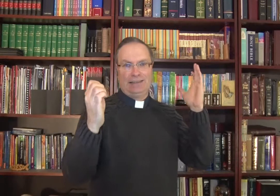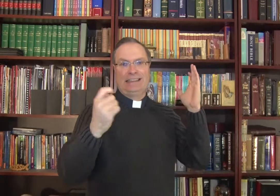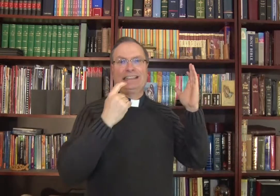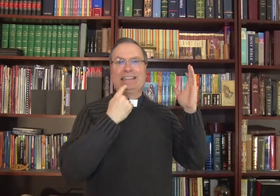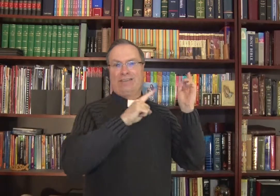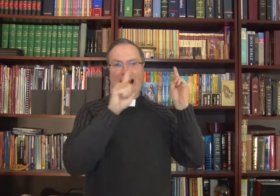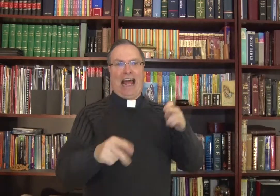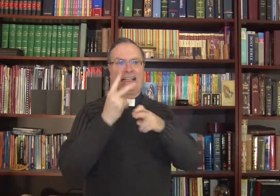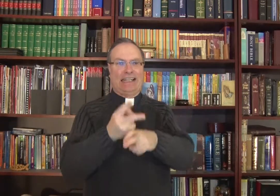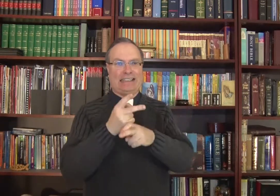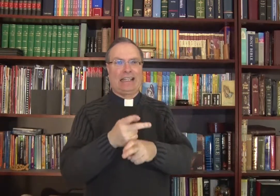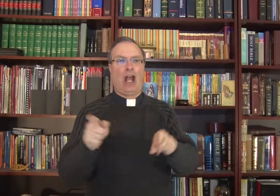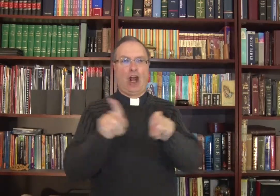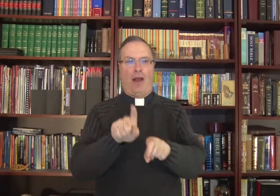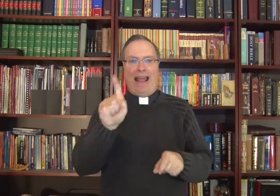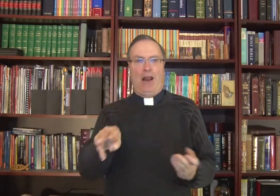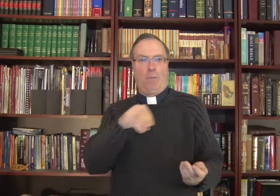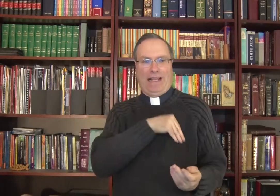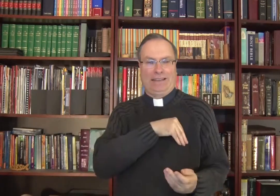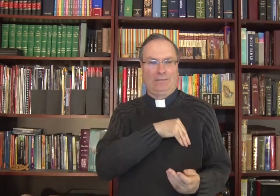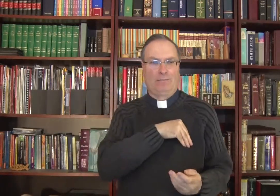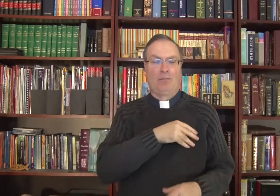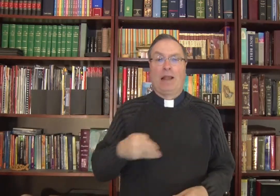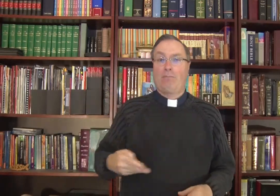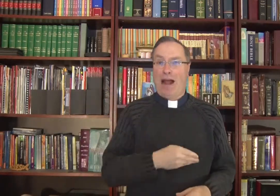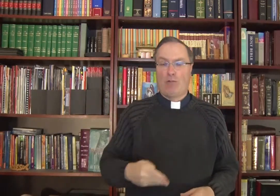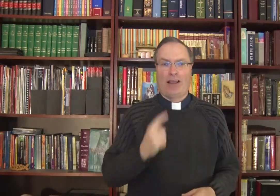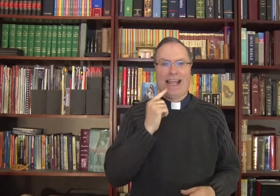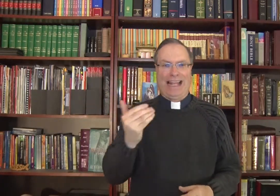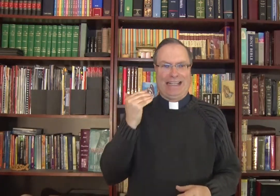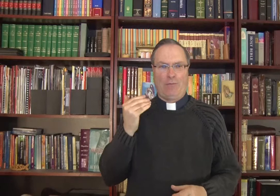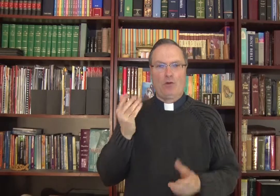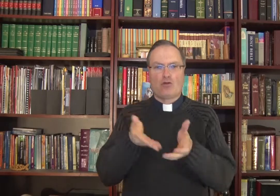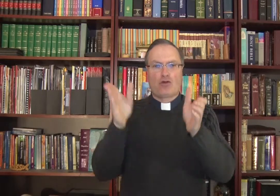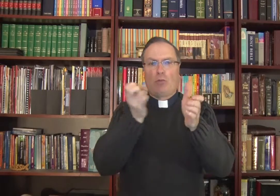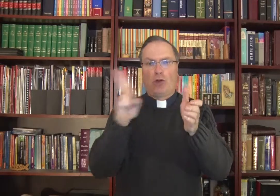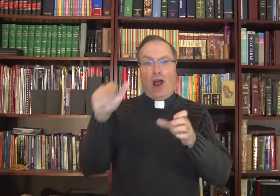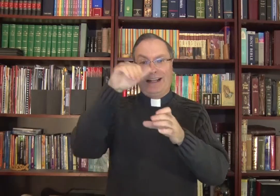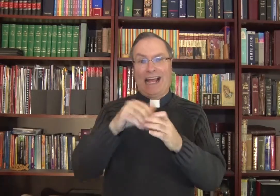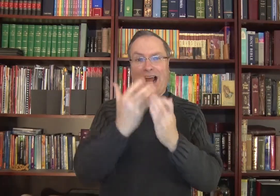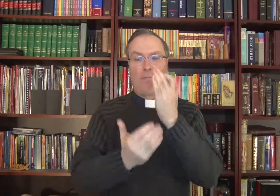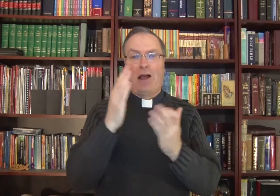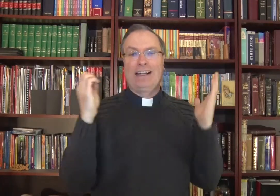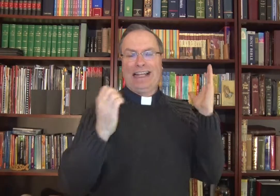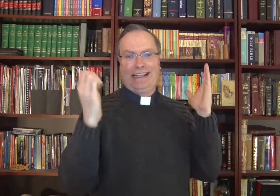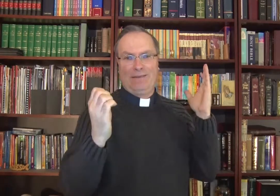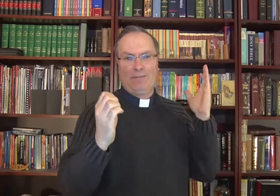il va la traiter comme elle le mérite. Babylone était une coupe d'or dans la main de l'Éternel.